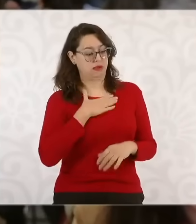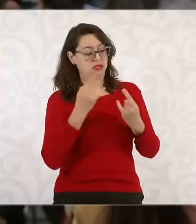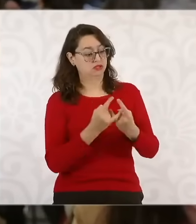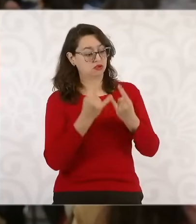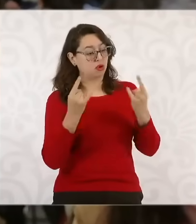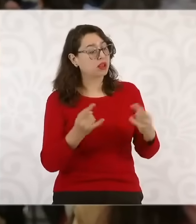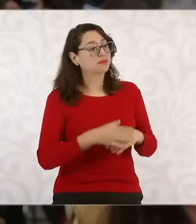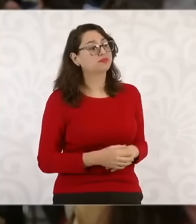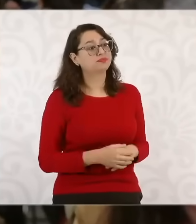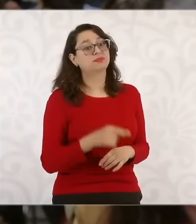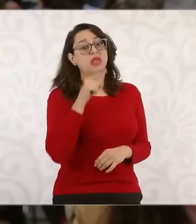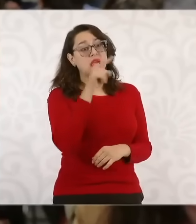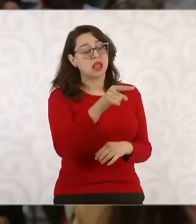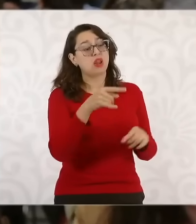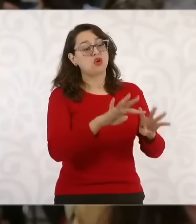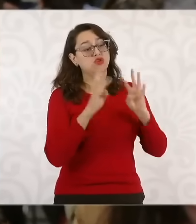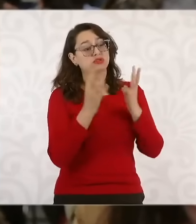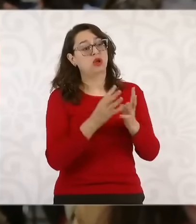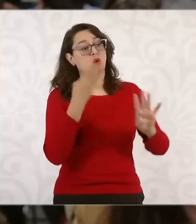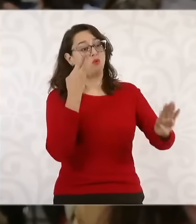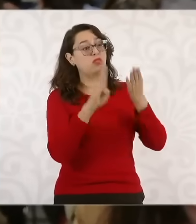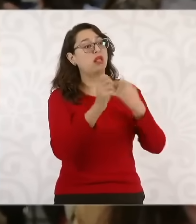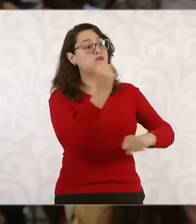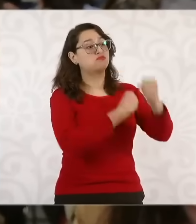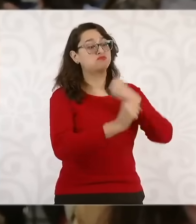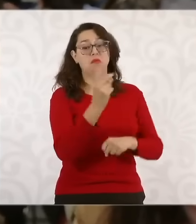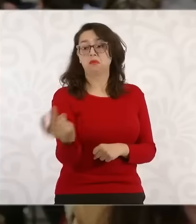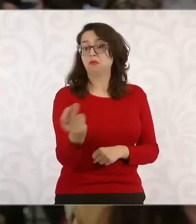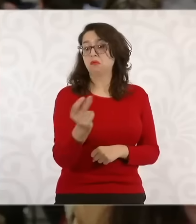injustificada por el Consejo Mundial de Boxeo, tuve que padecer actos encaminados a prolongar